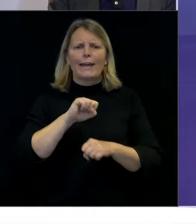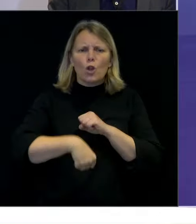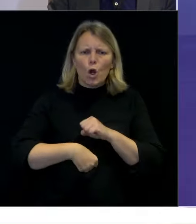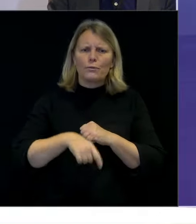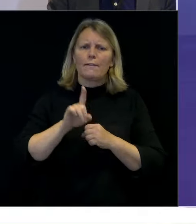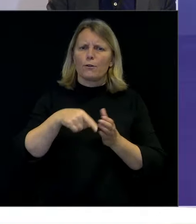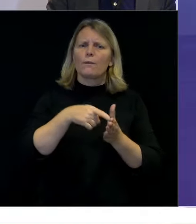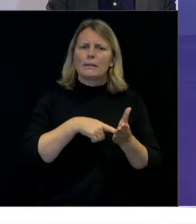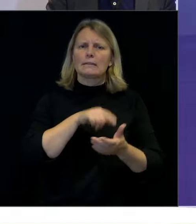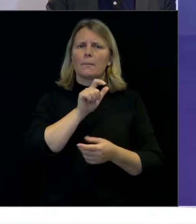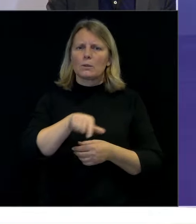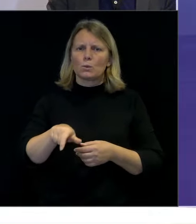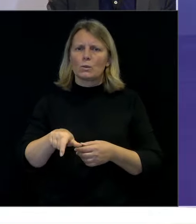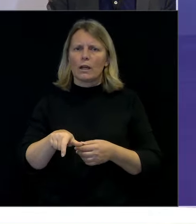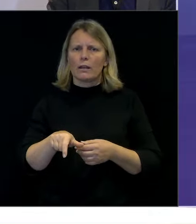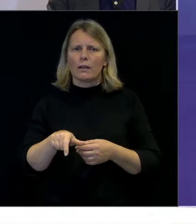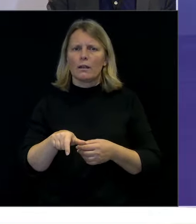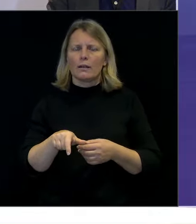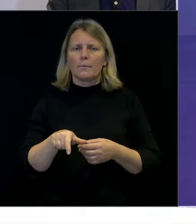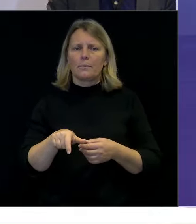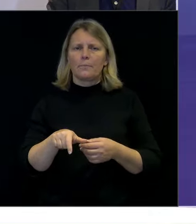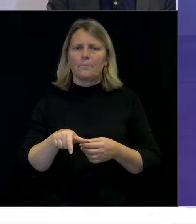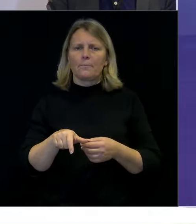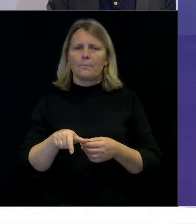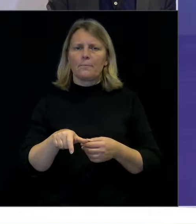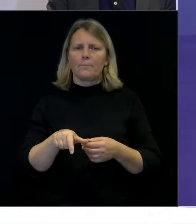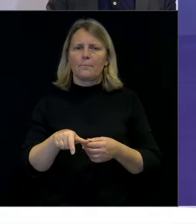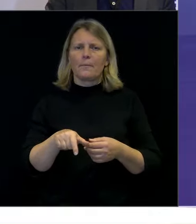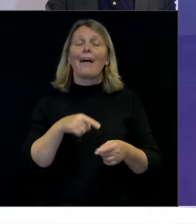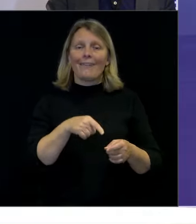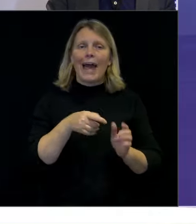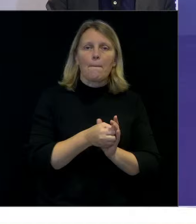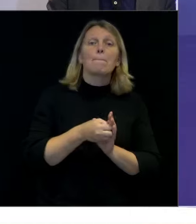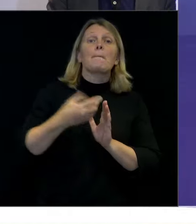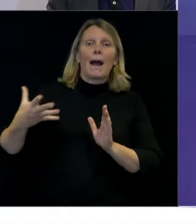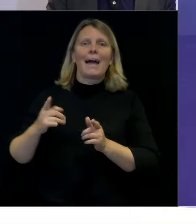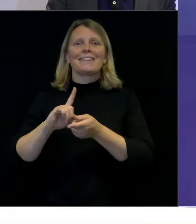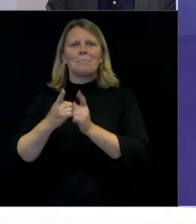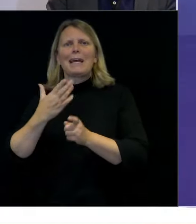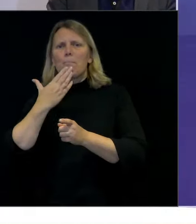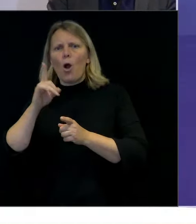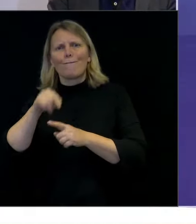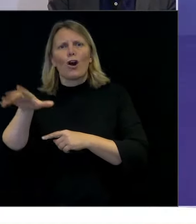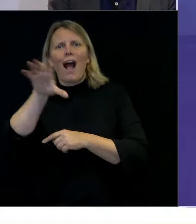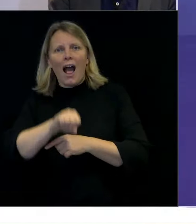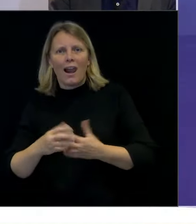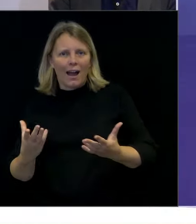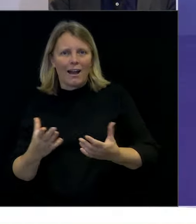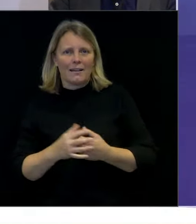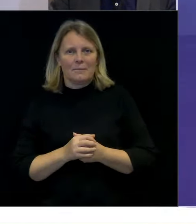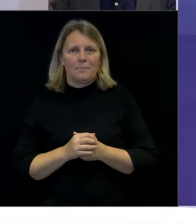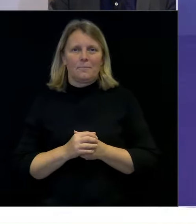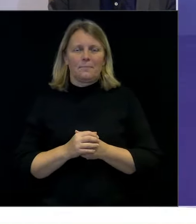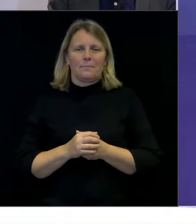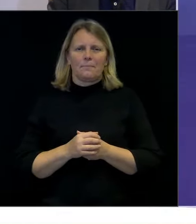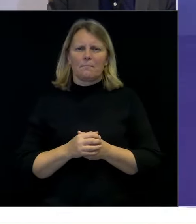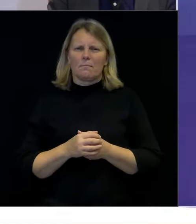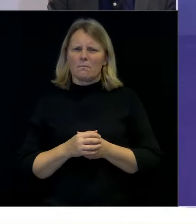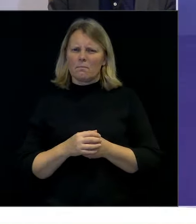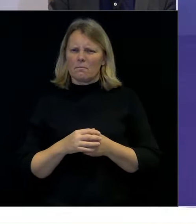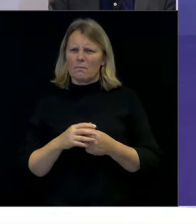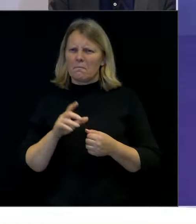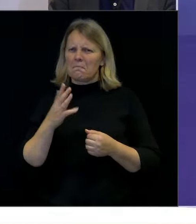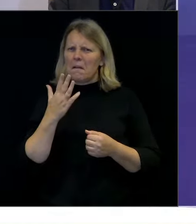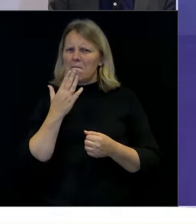ni vet att det som är nödvändigt för vissa gör det bättre för fler.